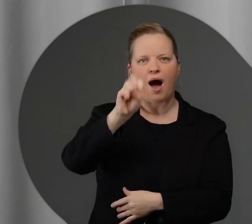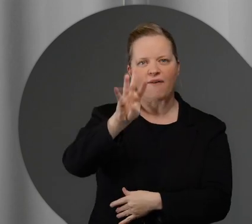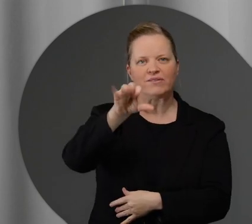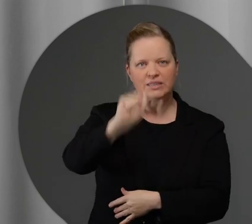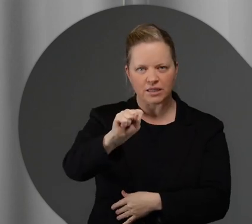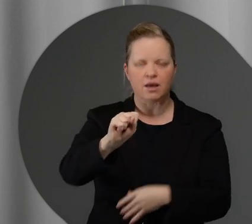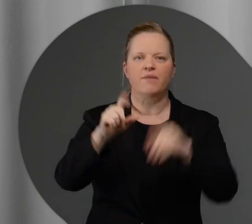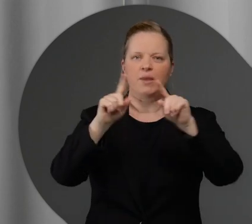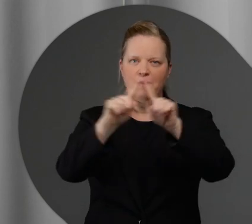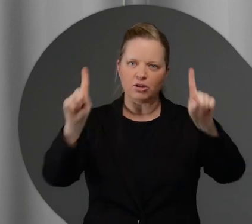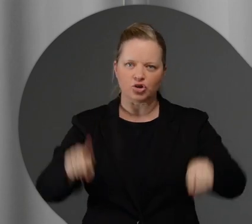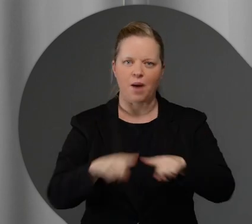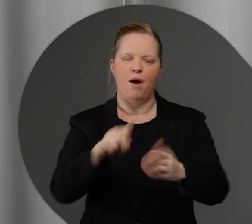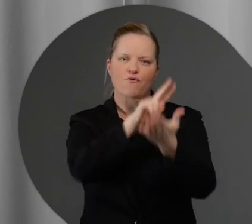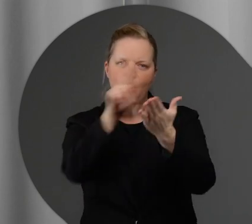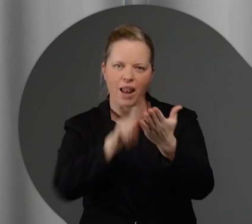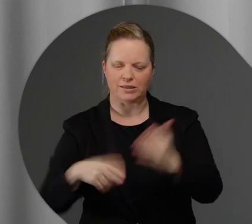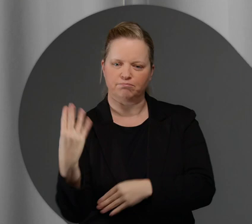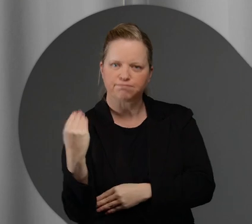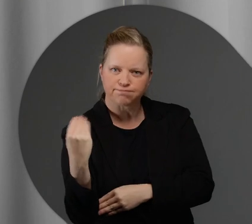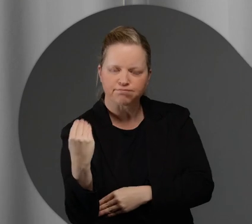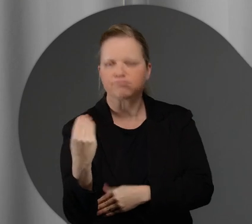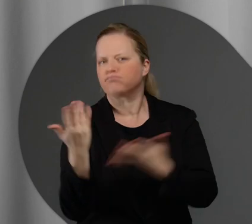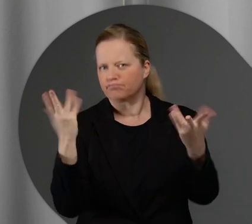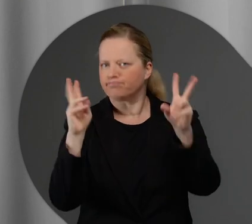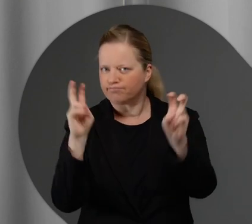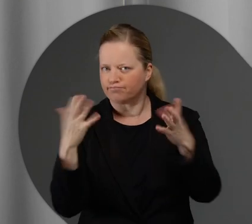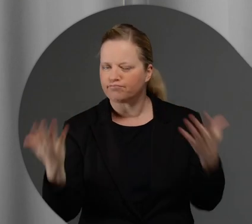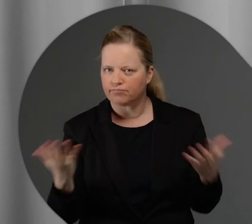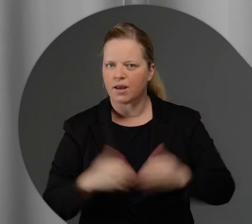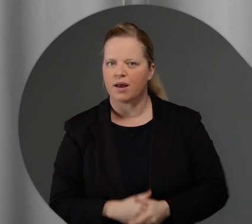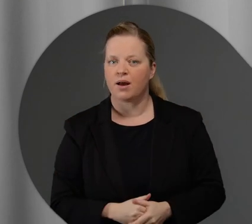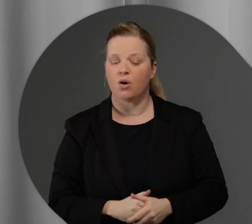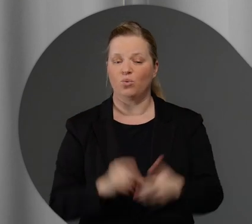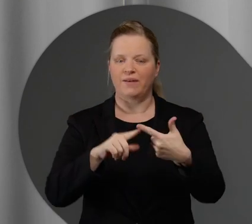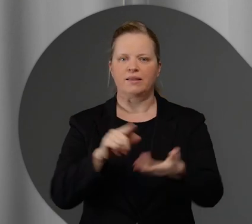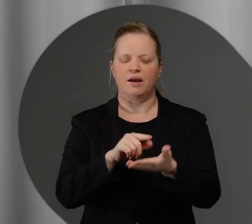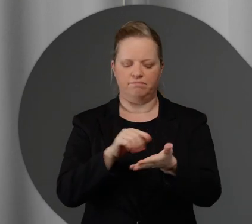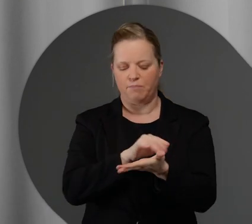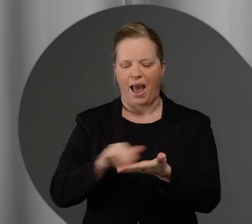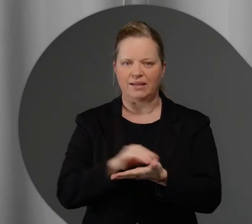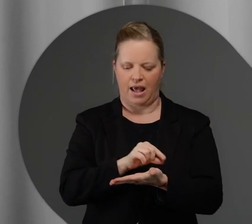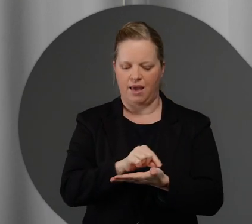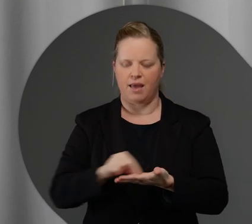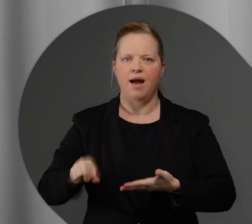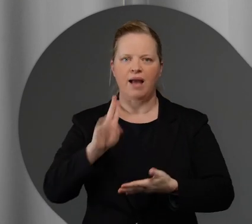einfach den Bildschirm vor quasi und eine Braillezeile mit der ich dann mit dem Finger mitlesen kann